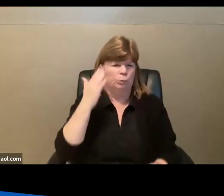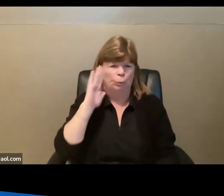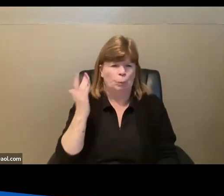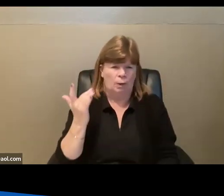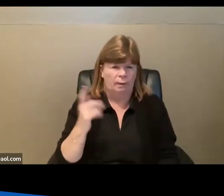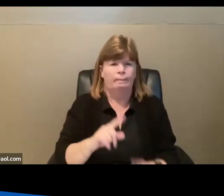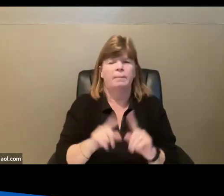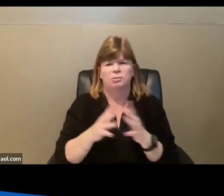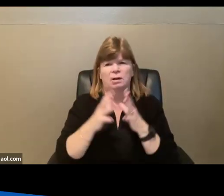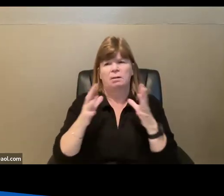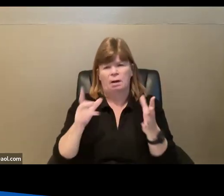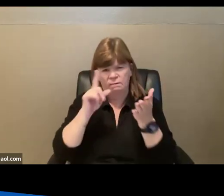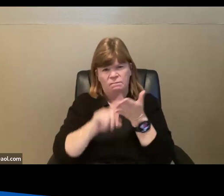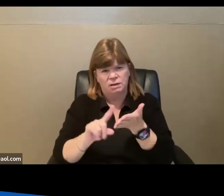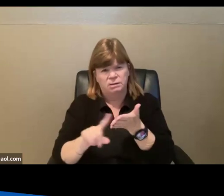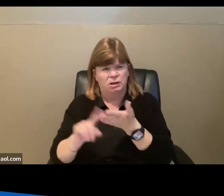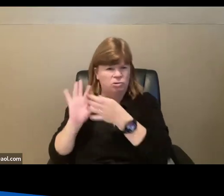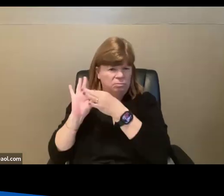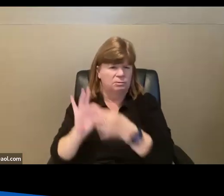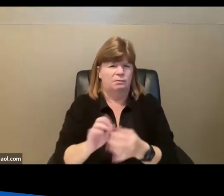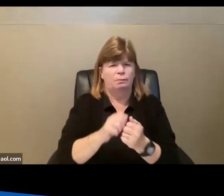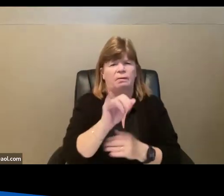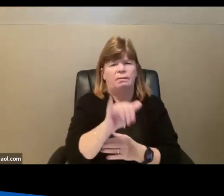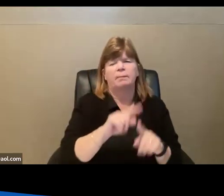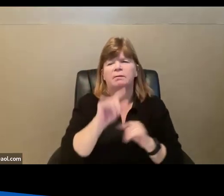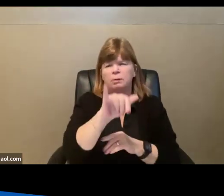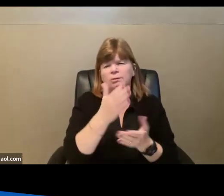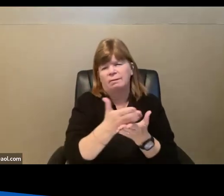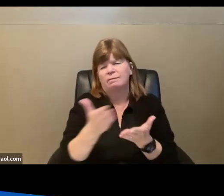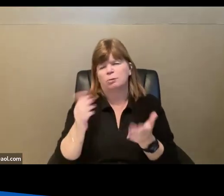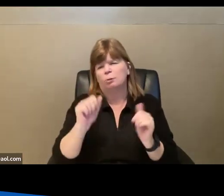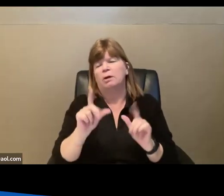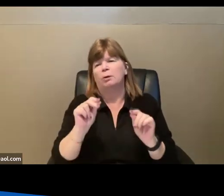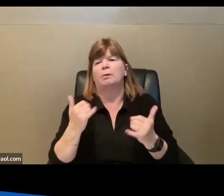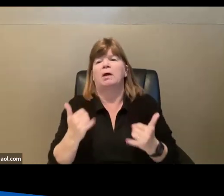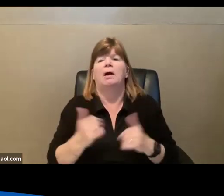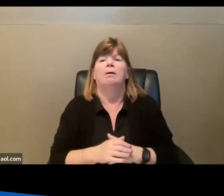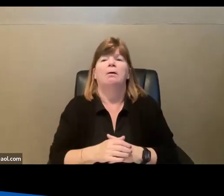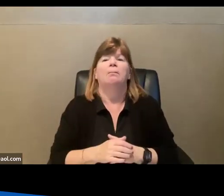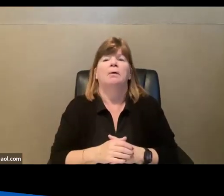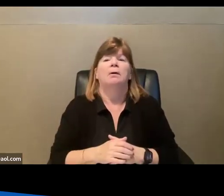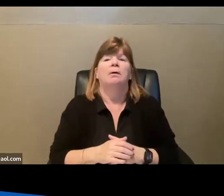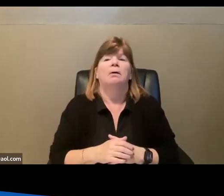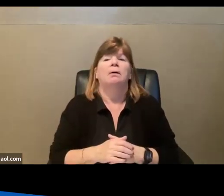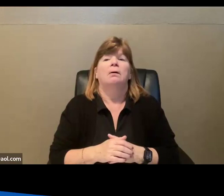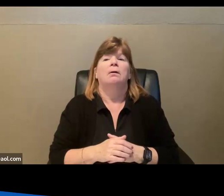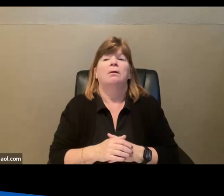Hay mucha investigación que se lleva a cabo con eso. Pero esas son un par de cosas que puedes hacer ahora. Pero realmente creo que va a ser interesante con estas